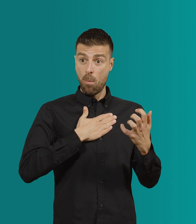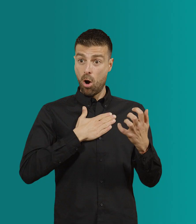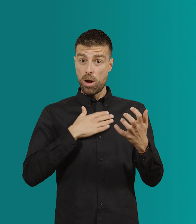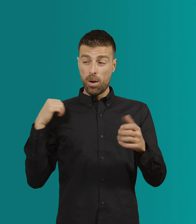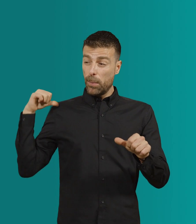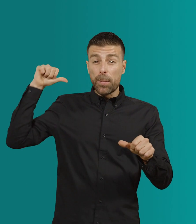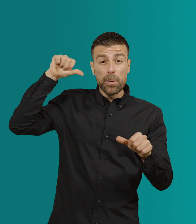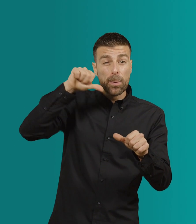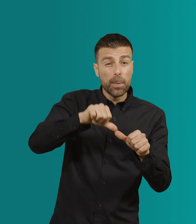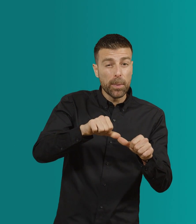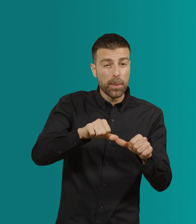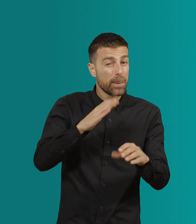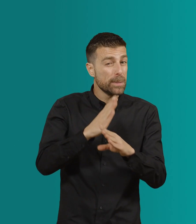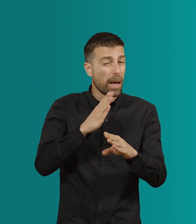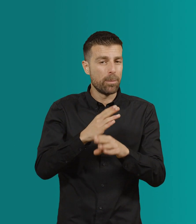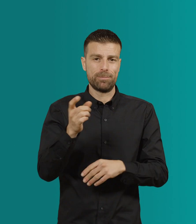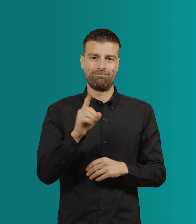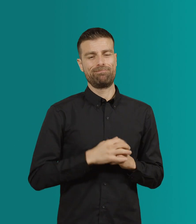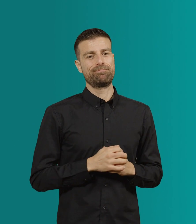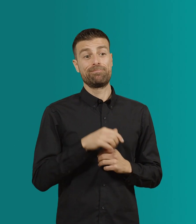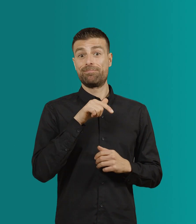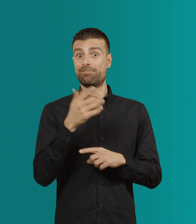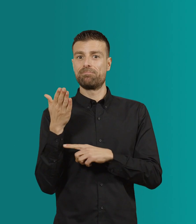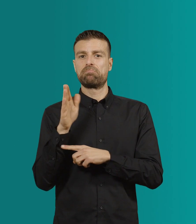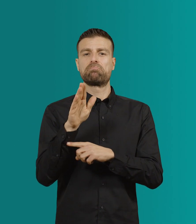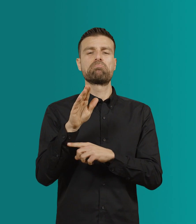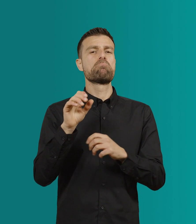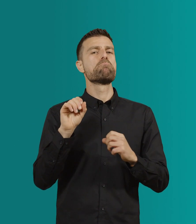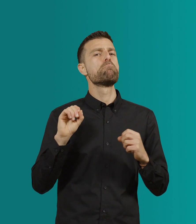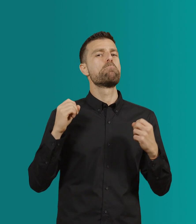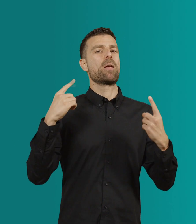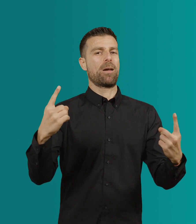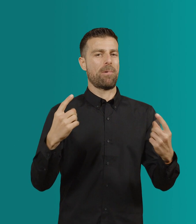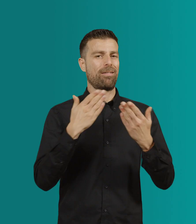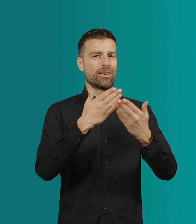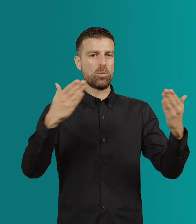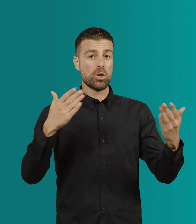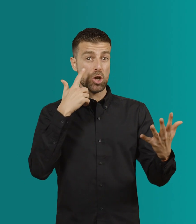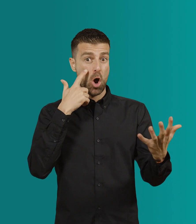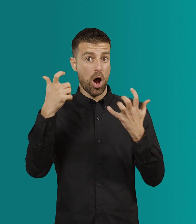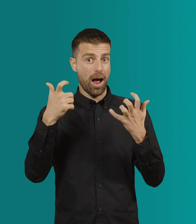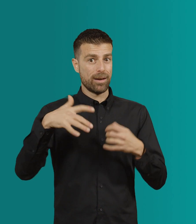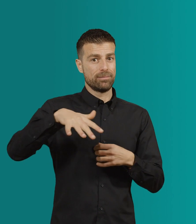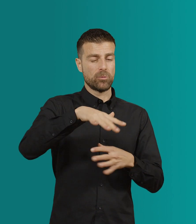de la "Primera exposició d'Art del Penedès", que es va celebrar a Vilafranca l'any 1926.